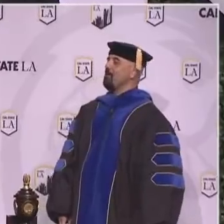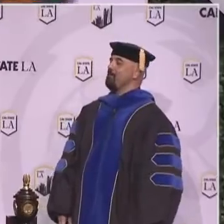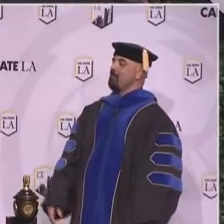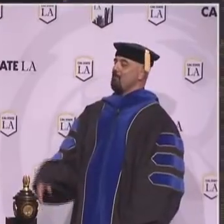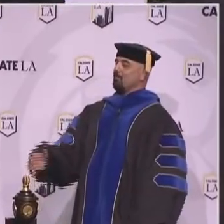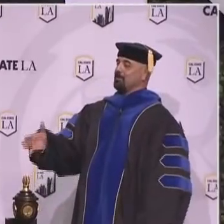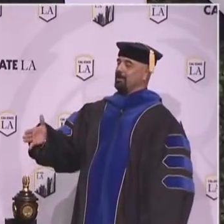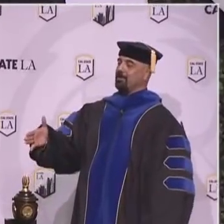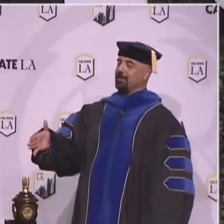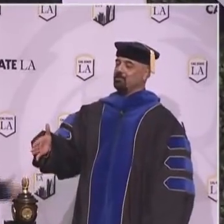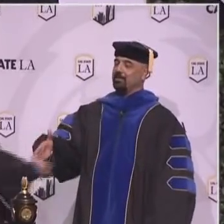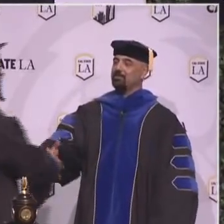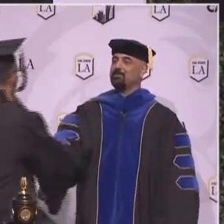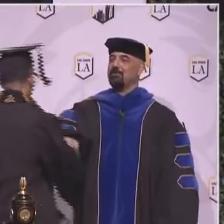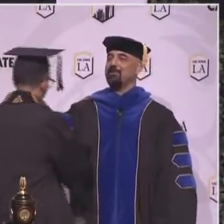HAVE BEEN CALLED]